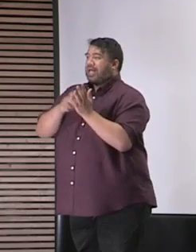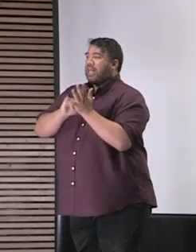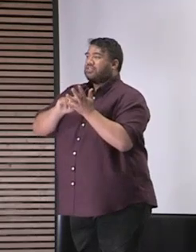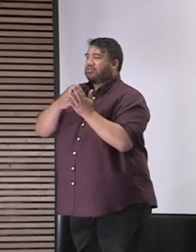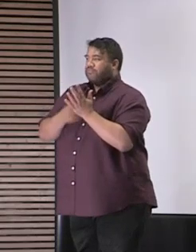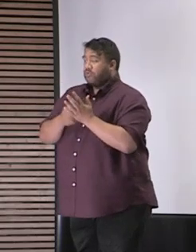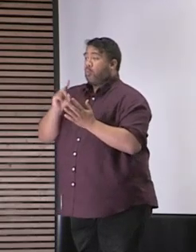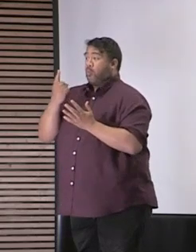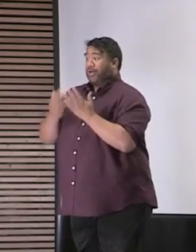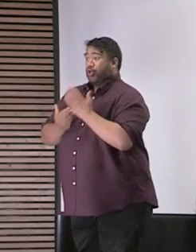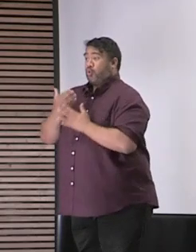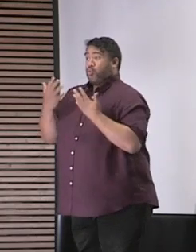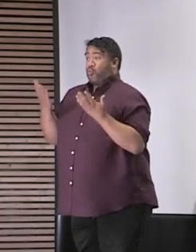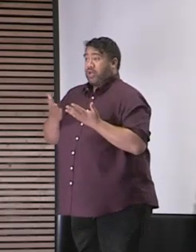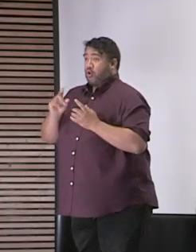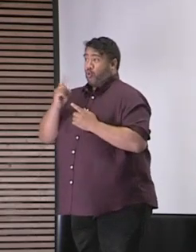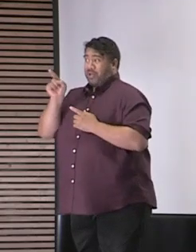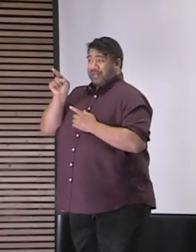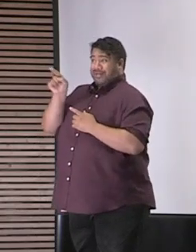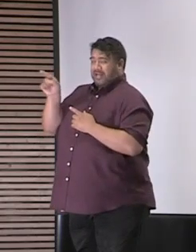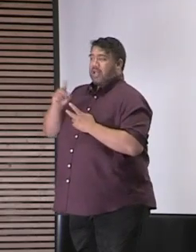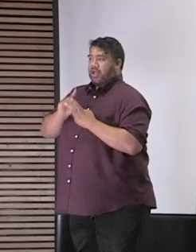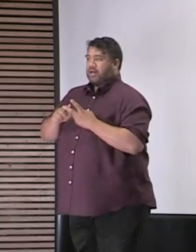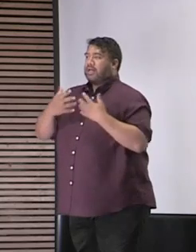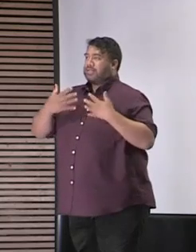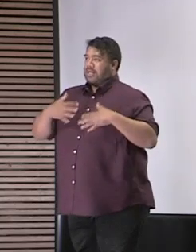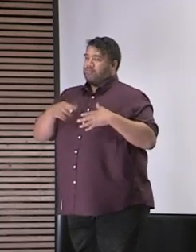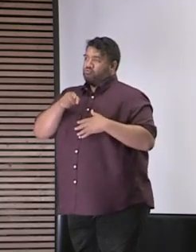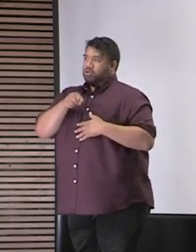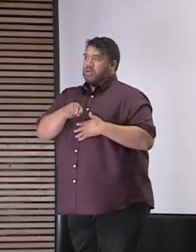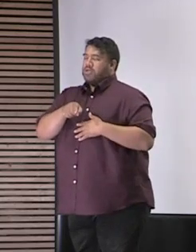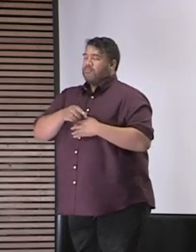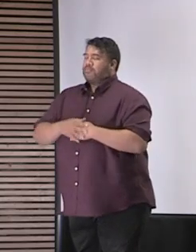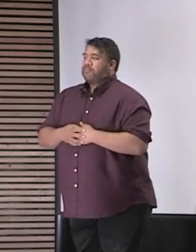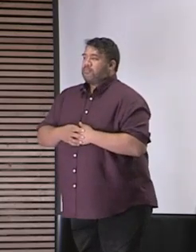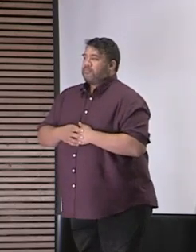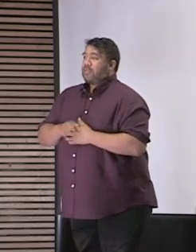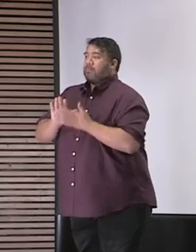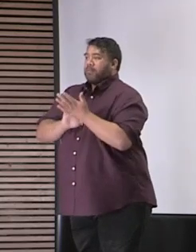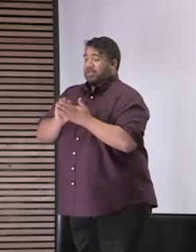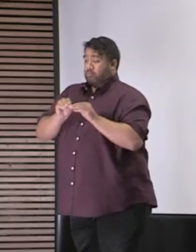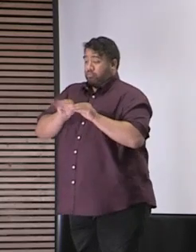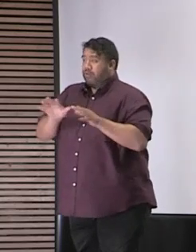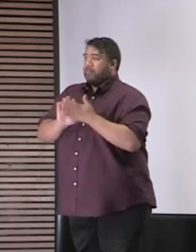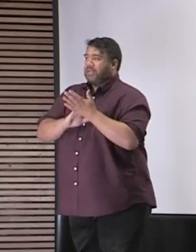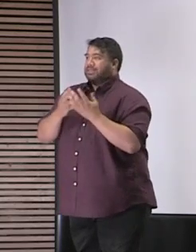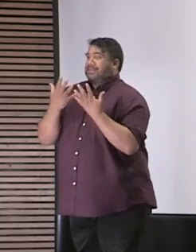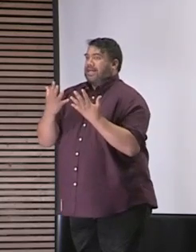transmisión comunitaria del 1%, y el 18% de nuestros casos aún están bajo investigación. Ahora tenemos 12 grupos